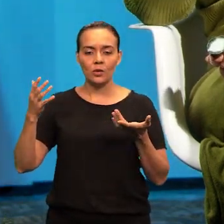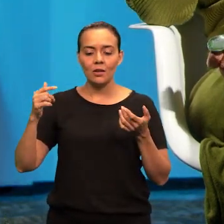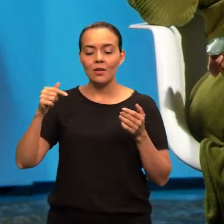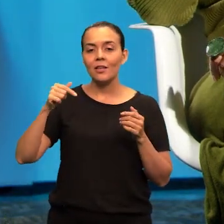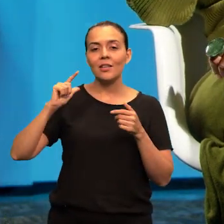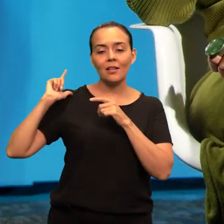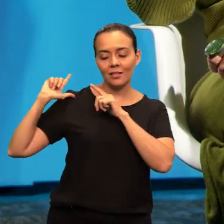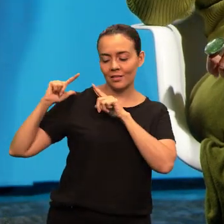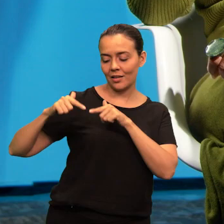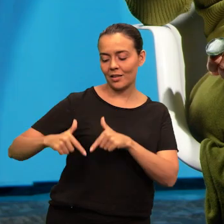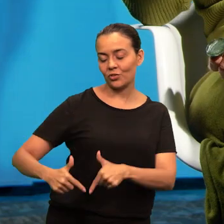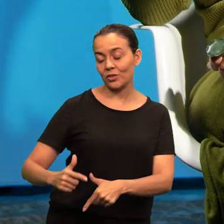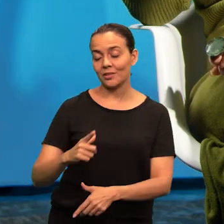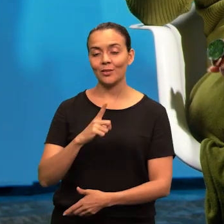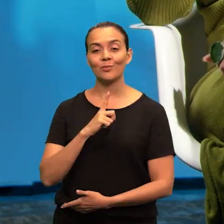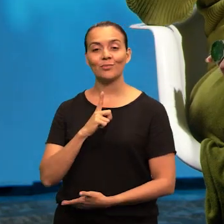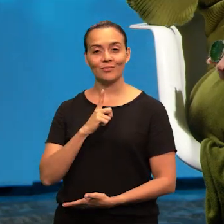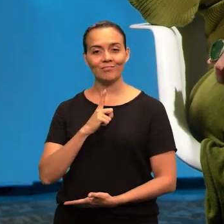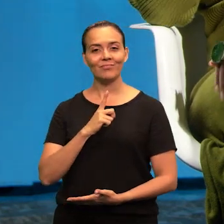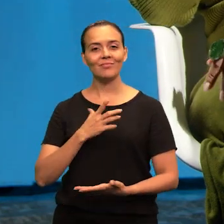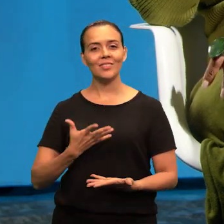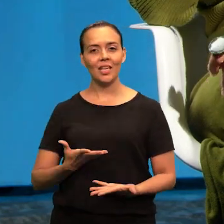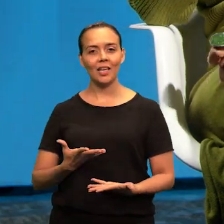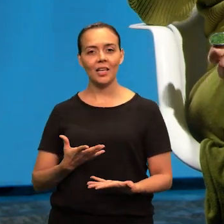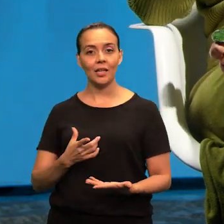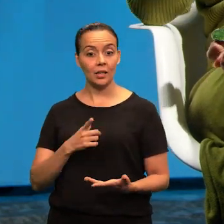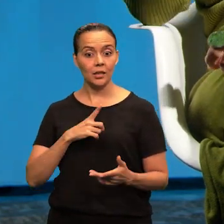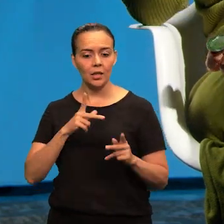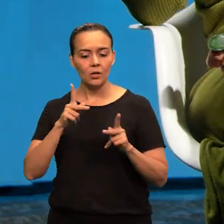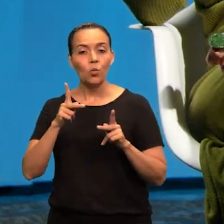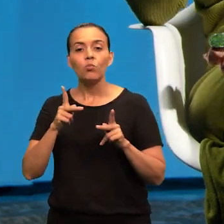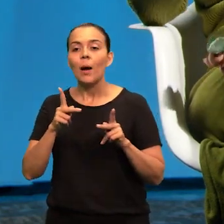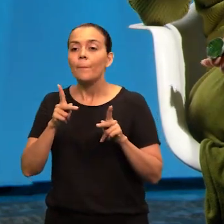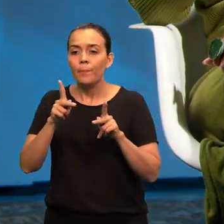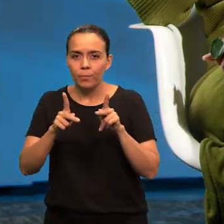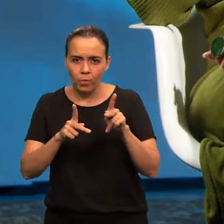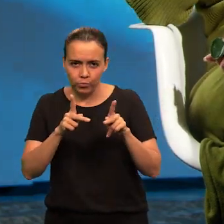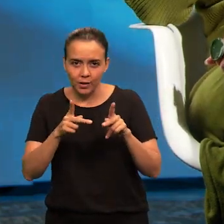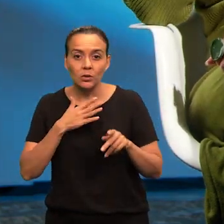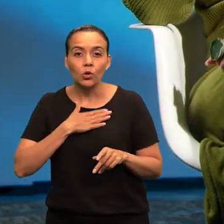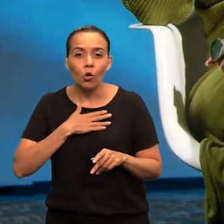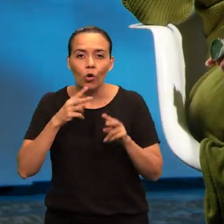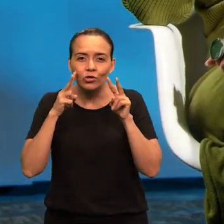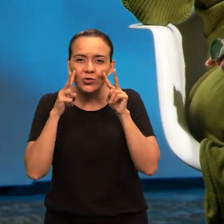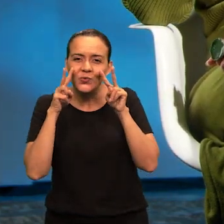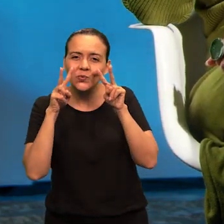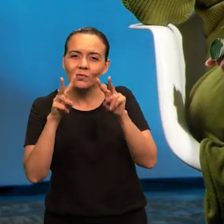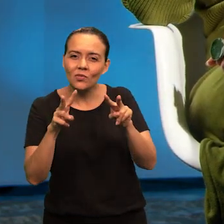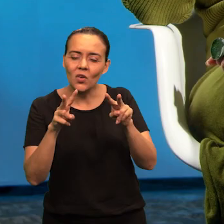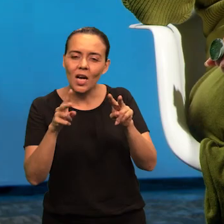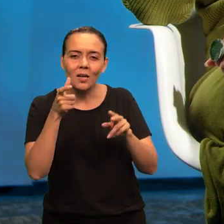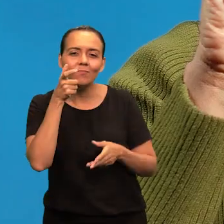que tem uma tradição, que tem um público formado durante muito tempo,